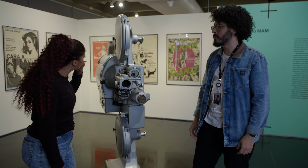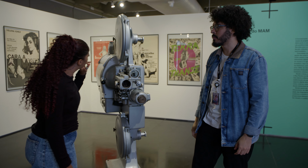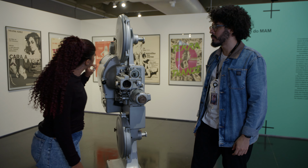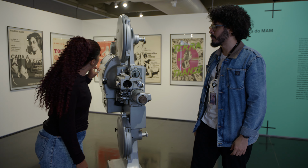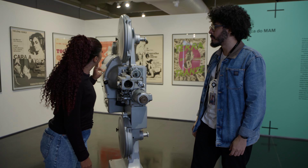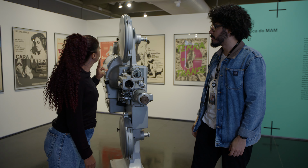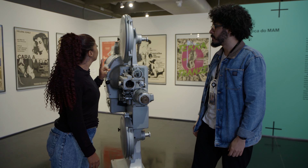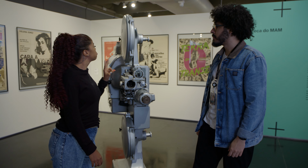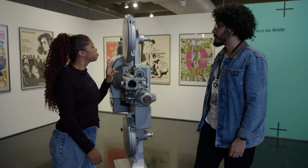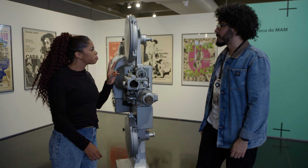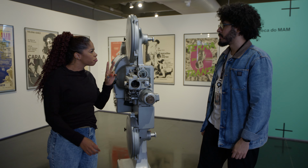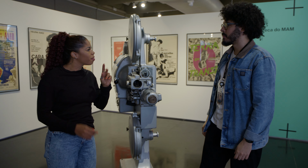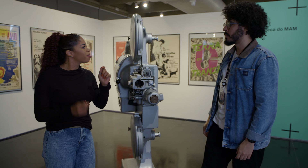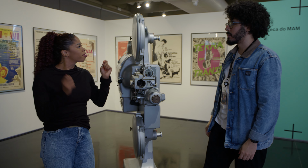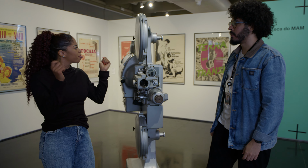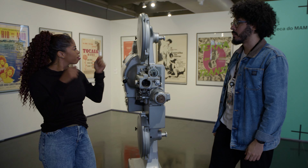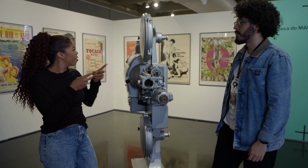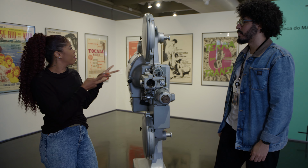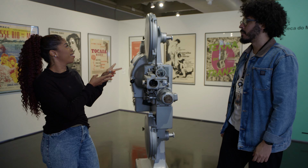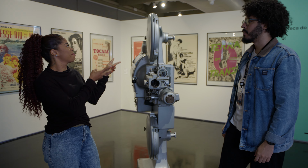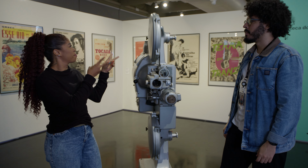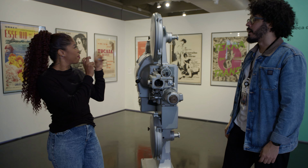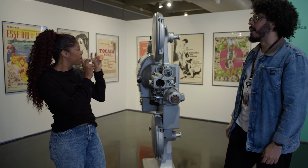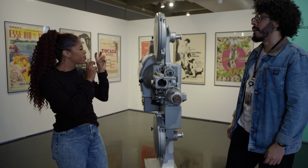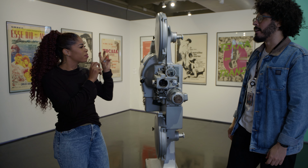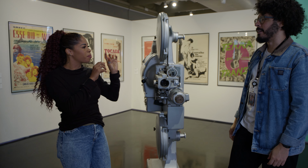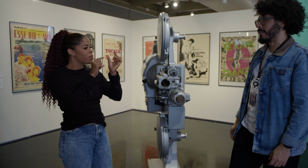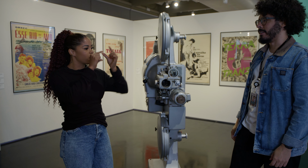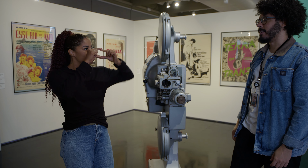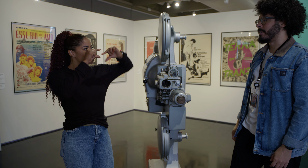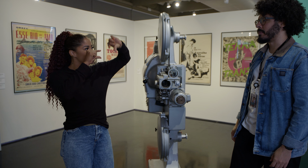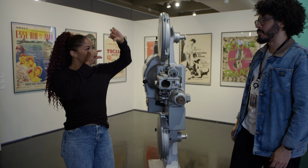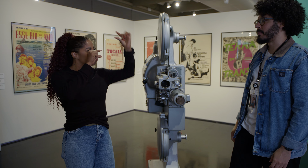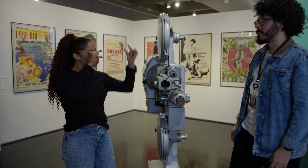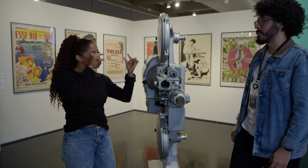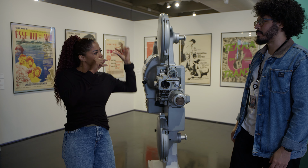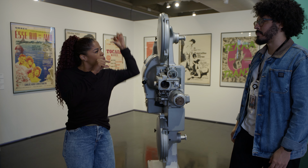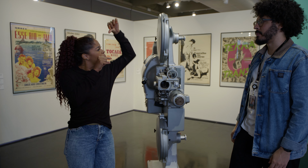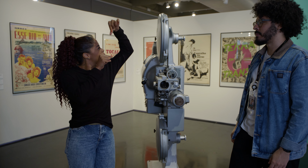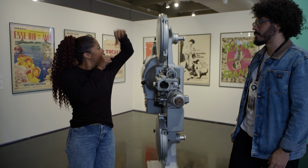Nossa, é enorme, né? Deve pesar quase uma tonelada, todo feito em ferro fundido.